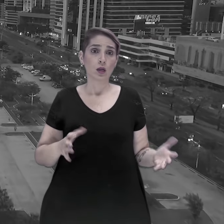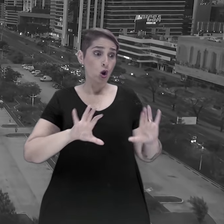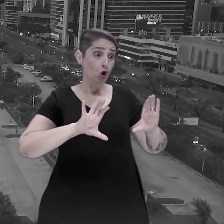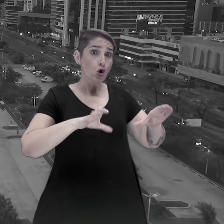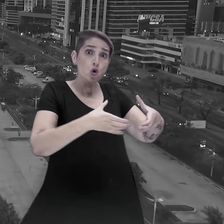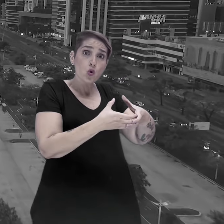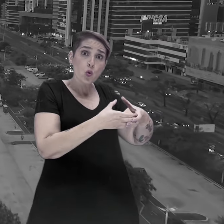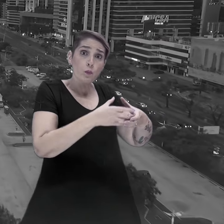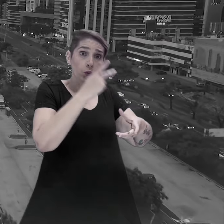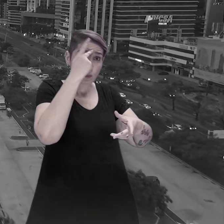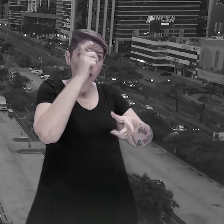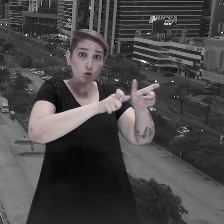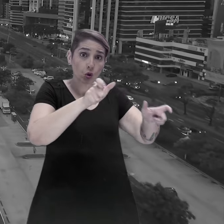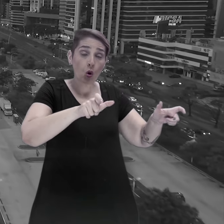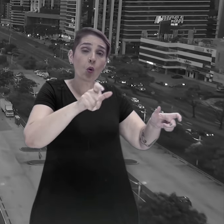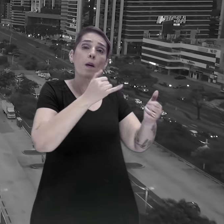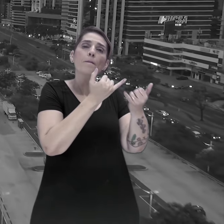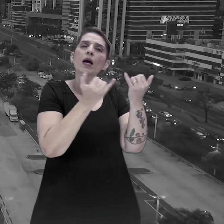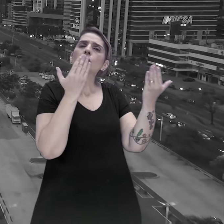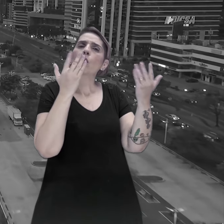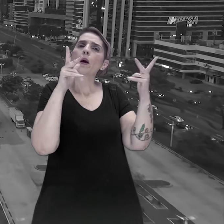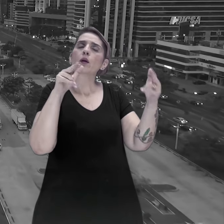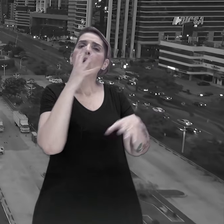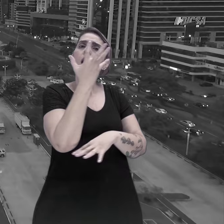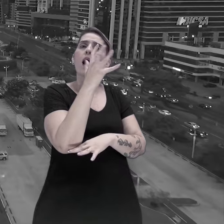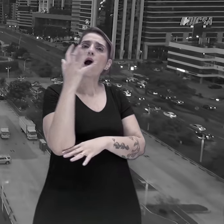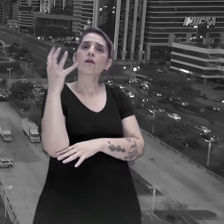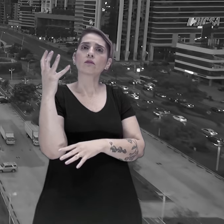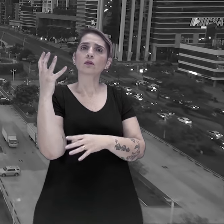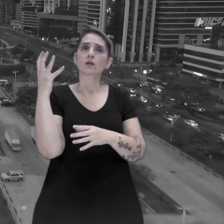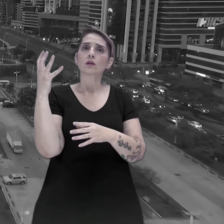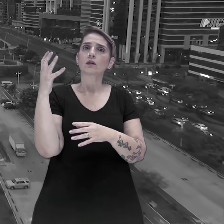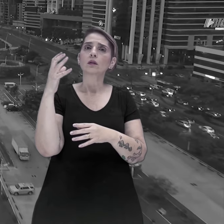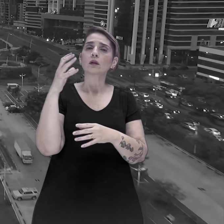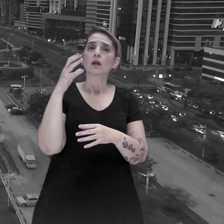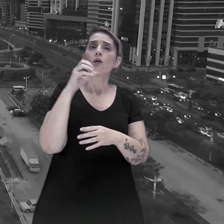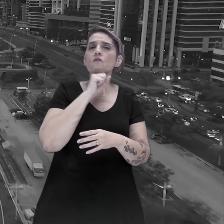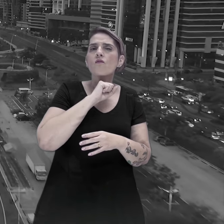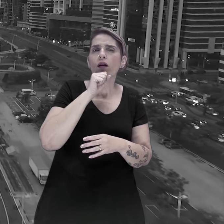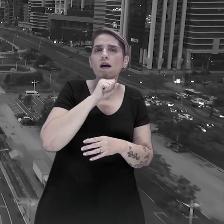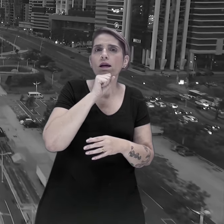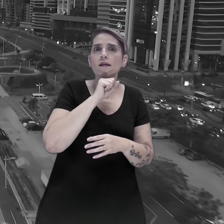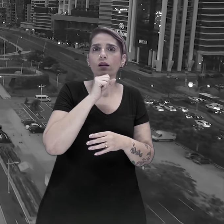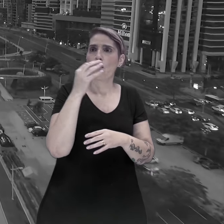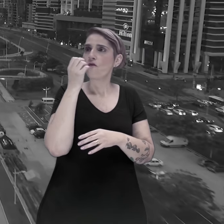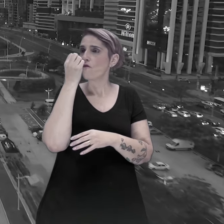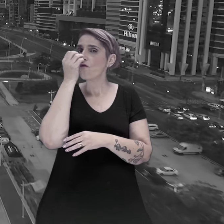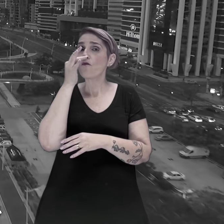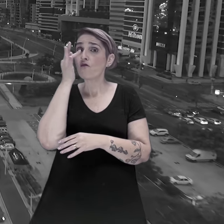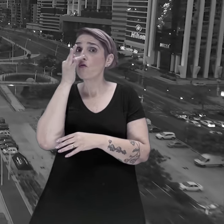A civilização é uma arvore idosa e carcomida, cujas flores são a cobiça e o engano